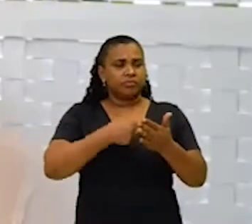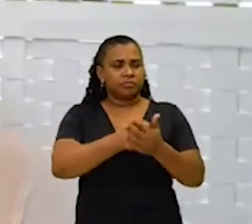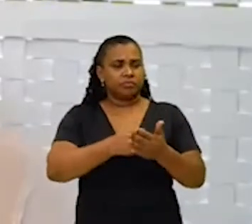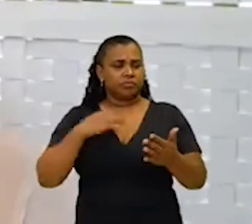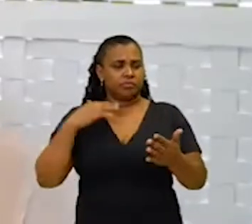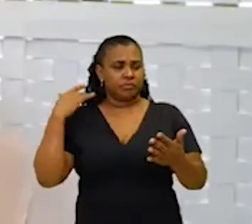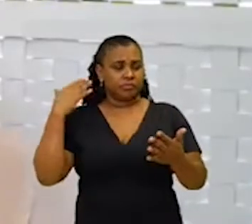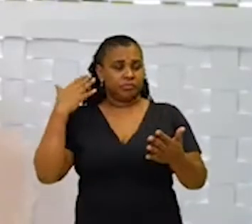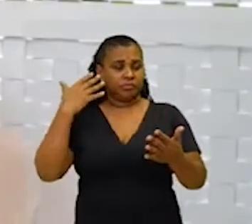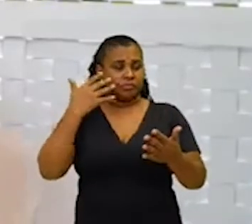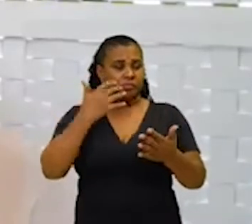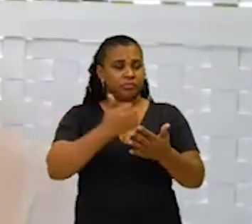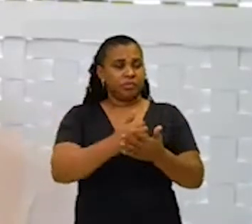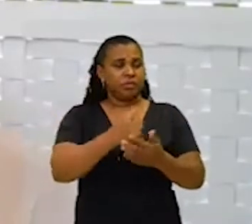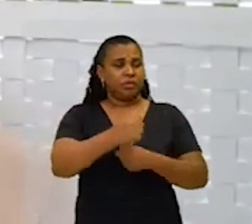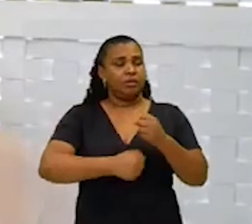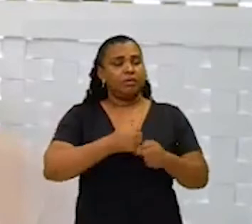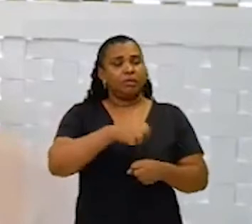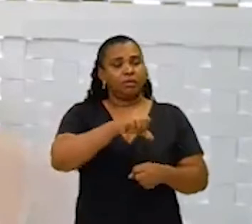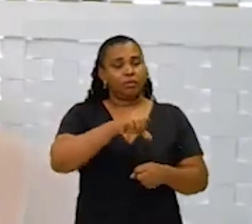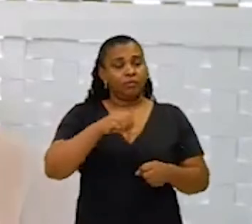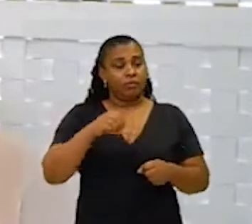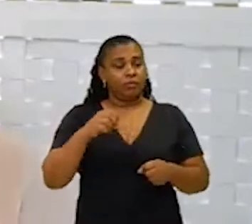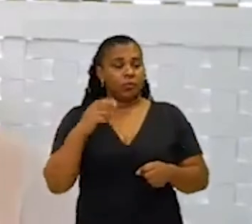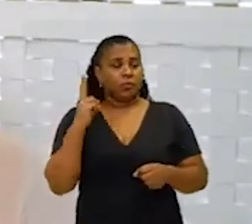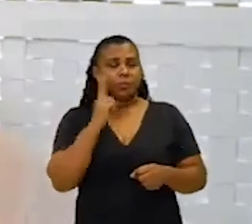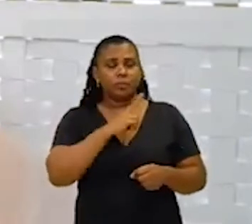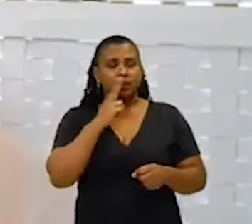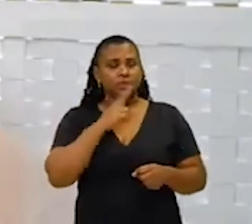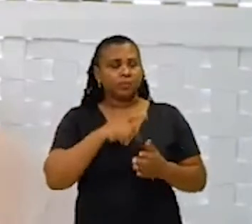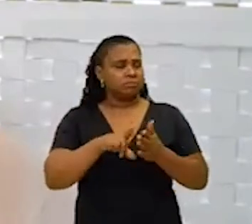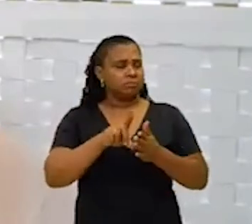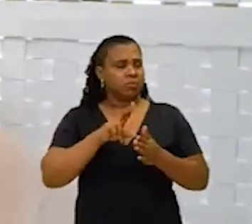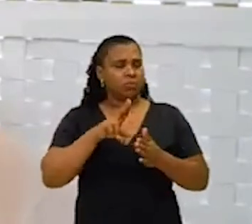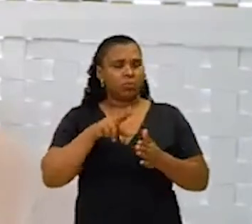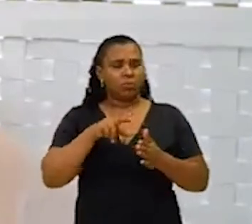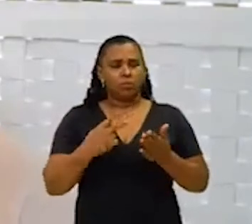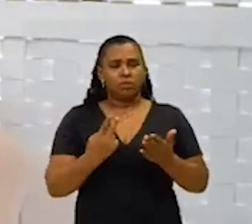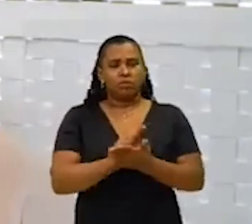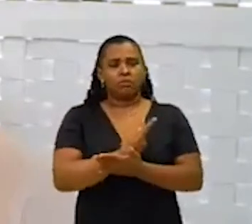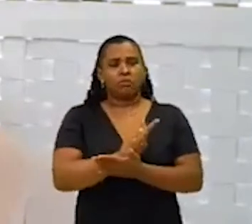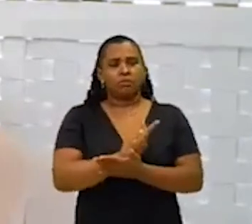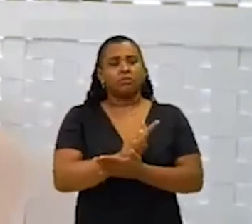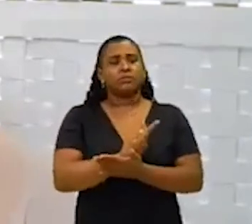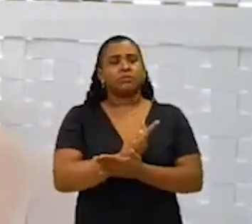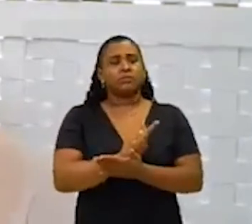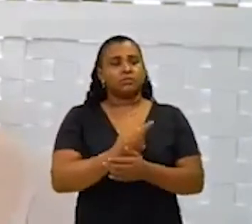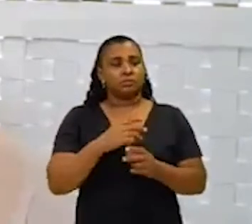século 20 a uma emergência sem precedente e uma visibilidade política da população LGBT